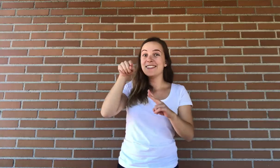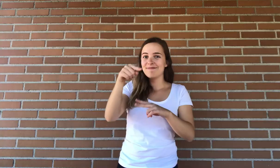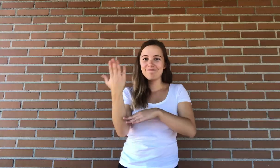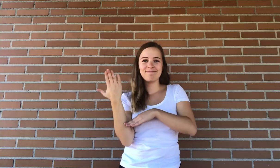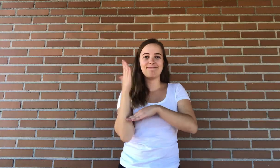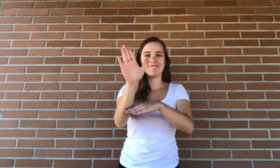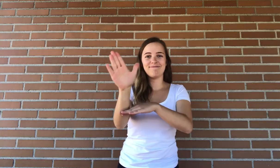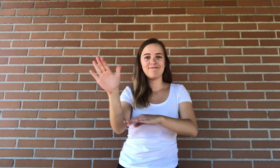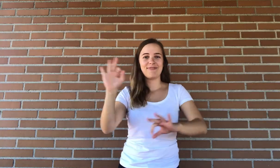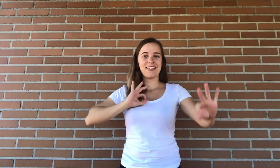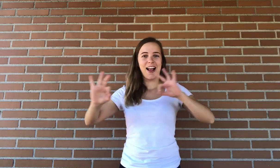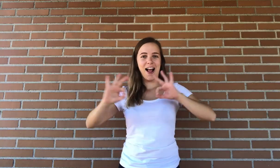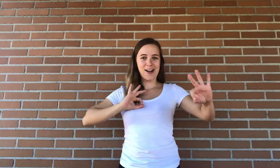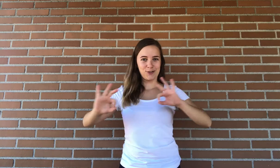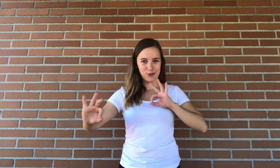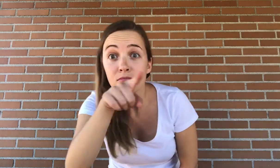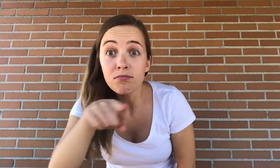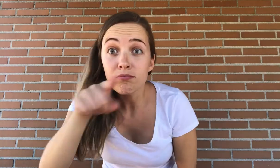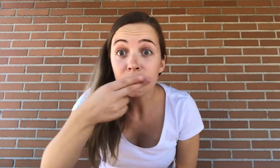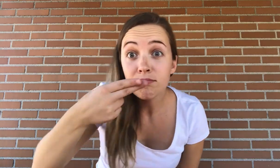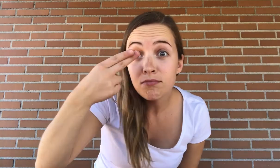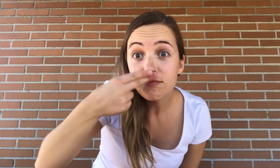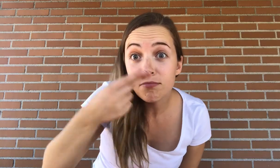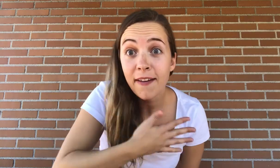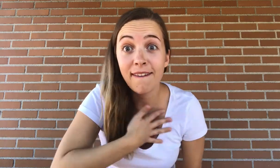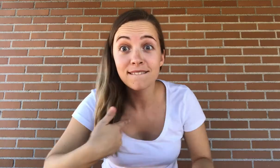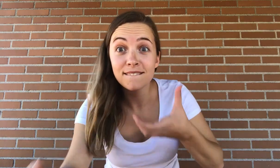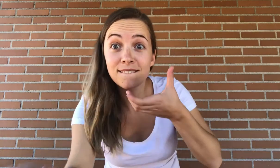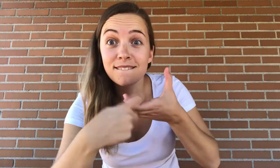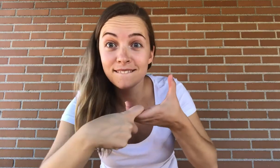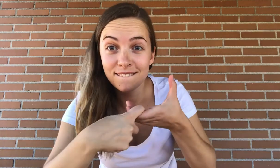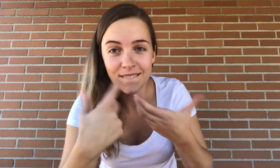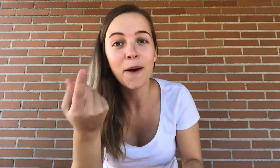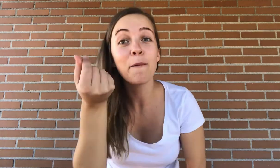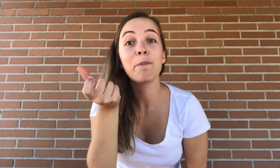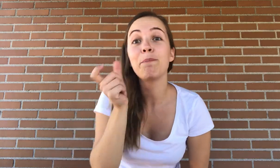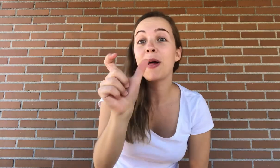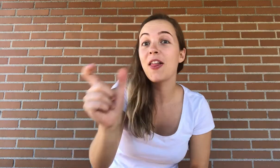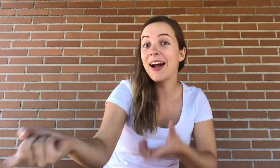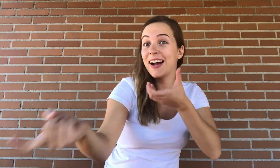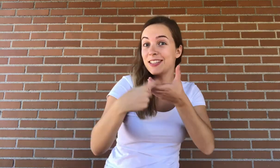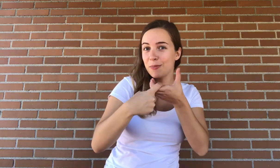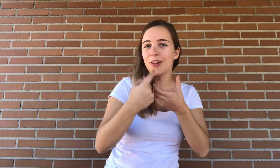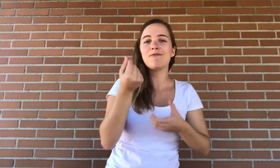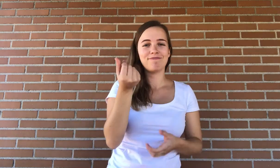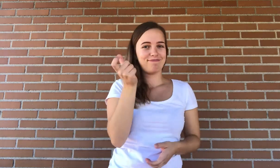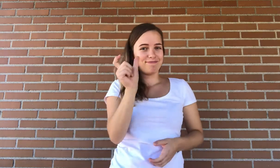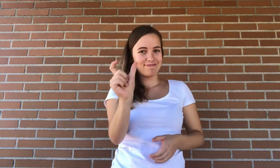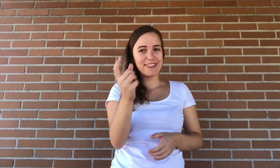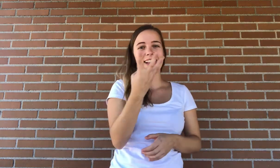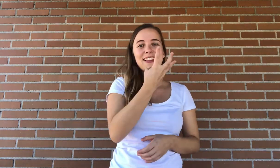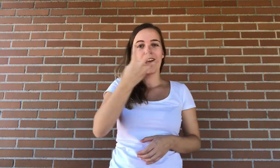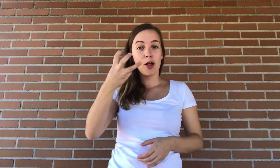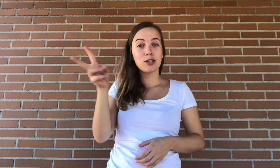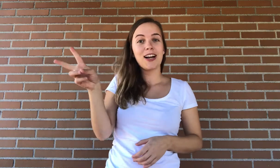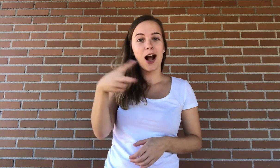Ahí se mostrará lo aprendido haciendo teatro. ¿Estáis interesades y queréis apuntaros? El precio de inscripción es de 300 euros.